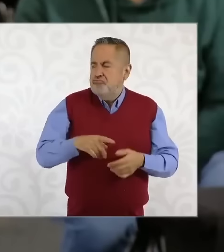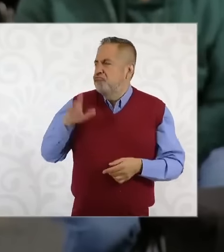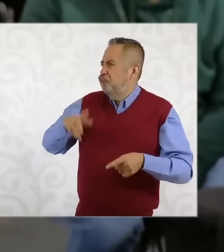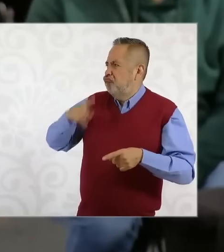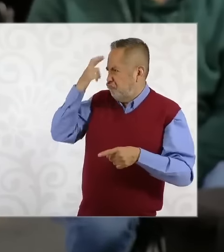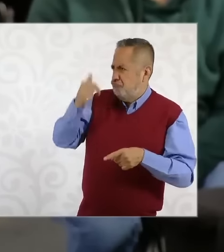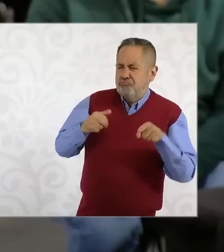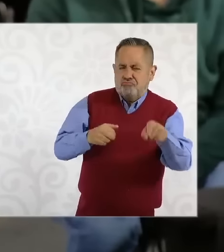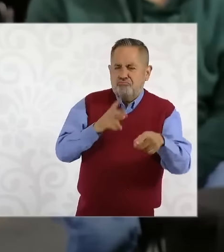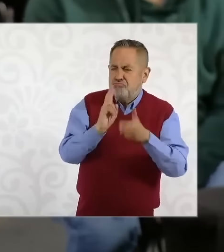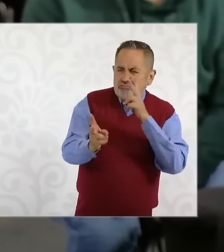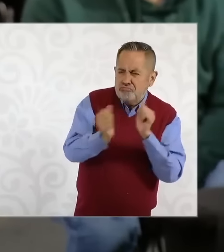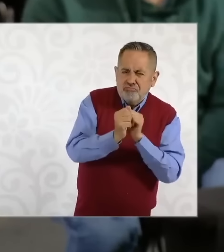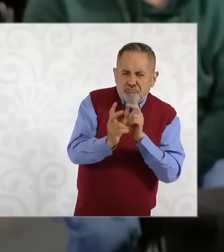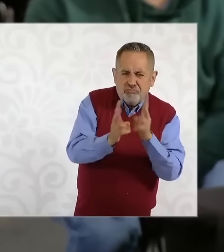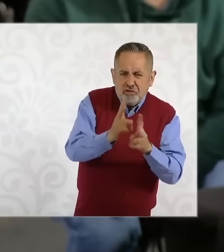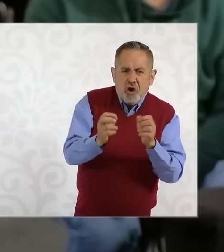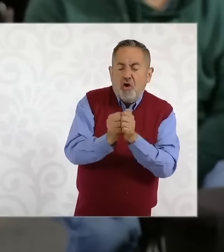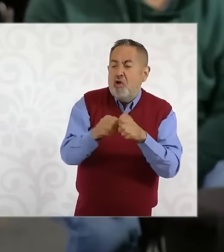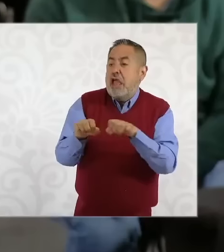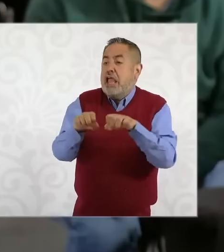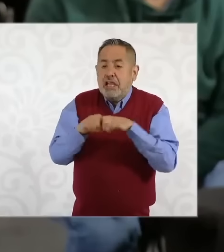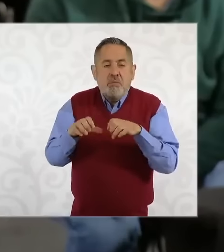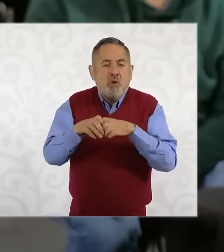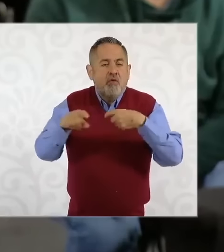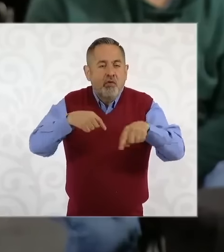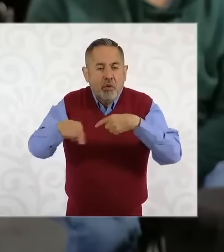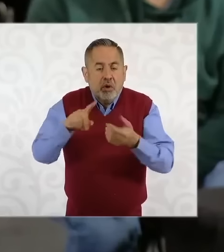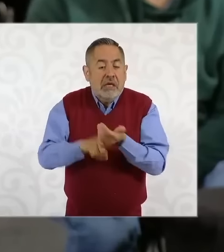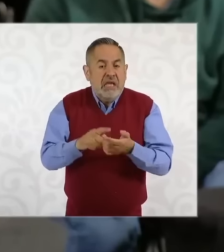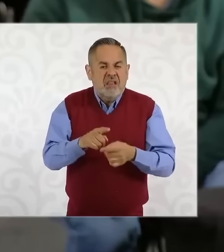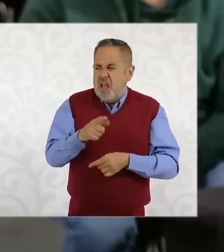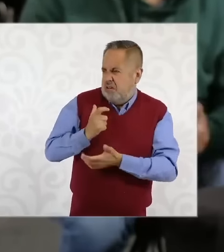hablado con elementos del equipo ecuatoriano de fútbol, habían sido amenazados por cárteles